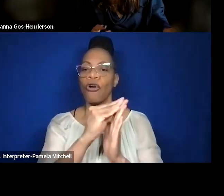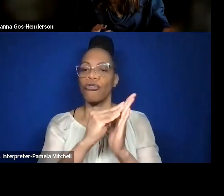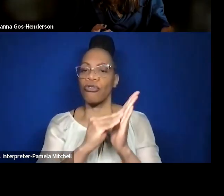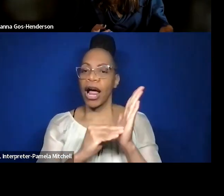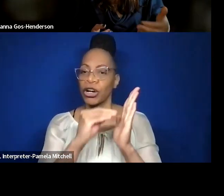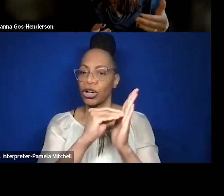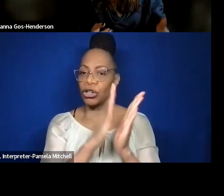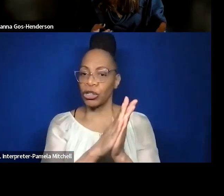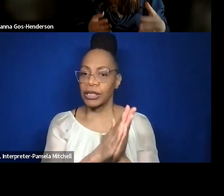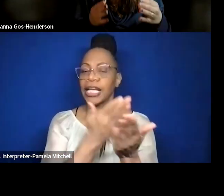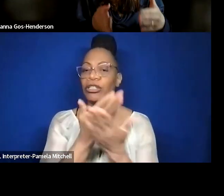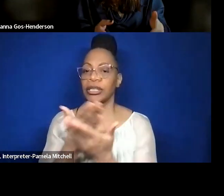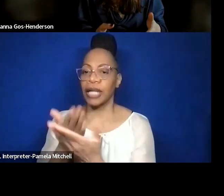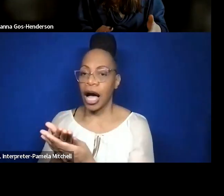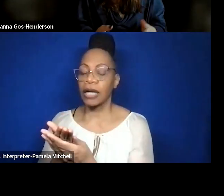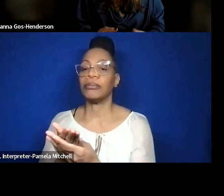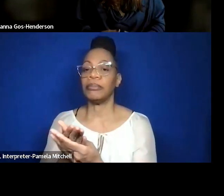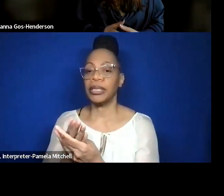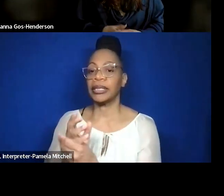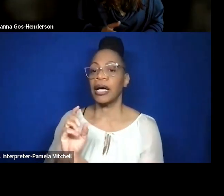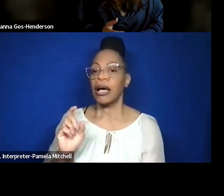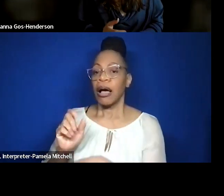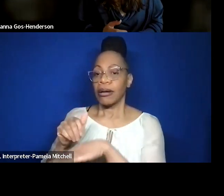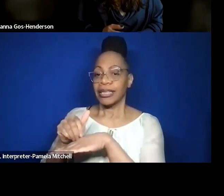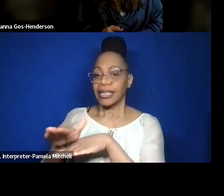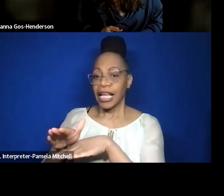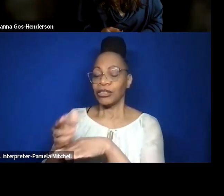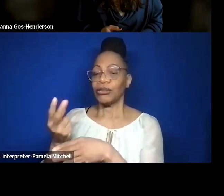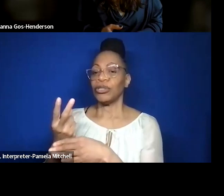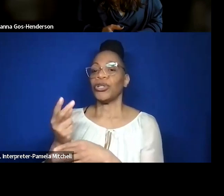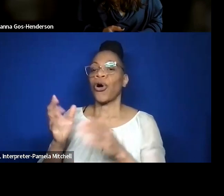al archivo del cliente. Porque como mencioné antes,